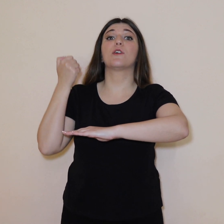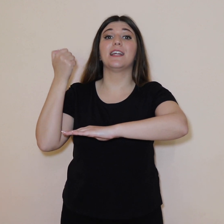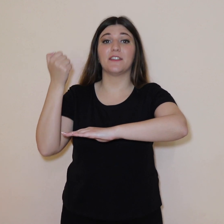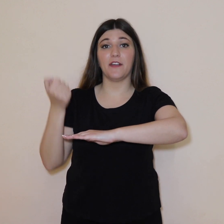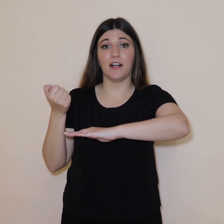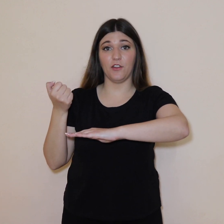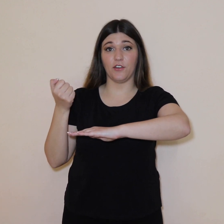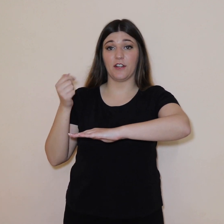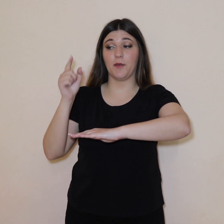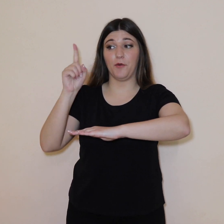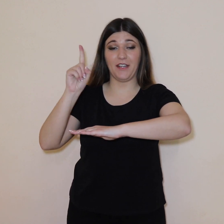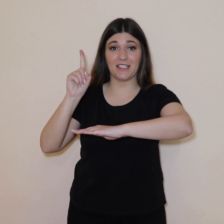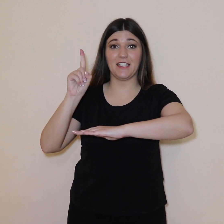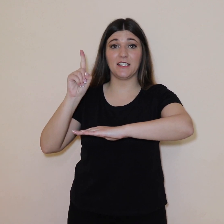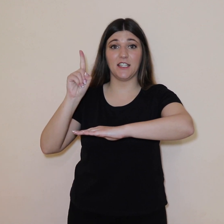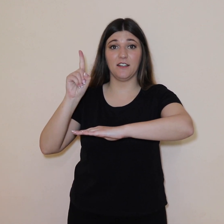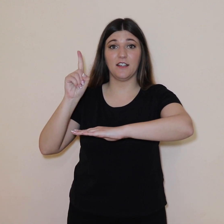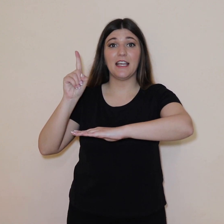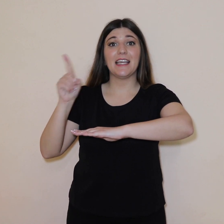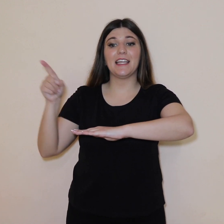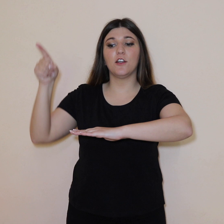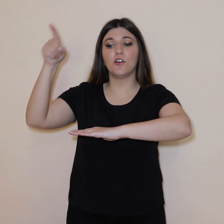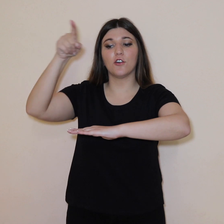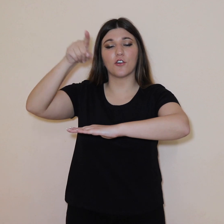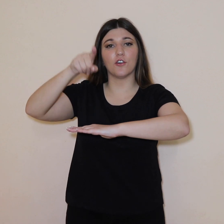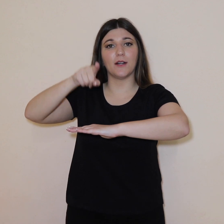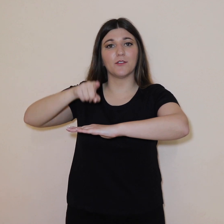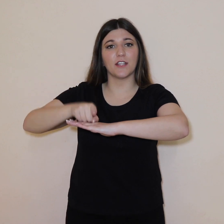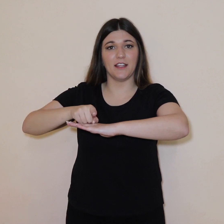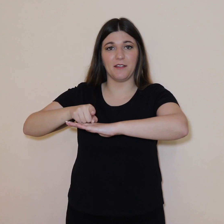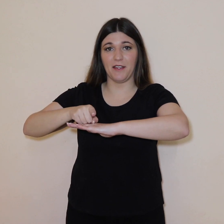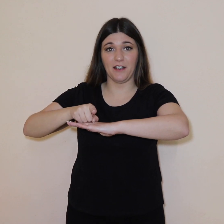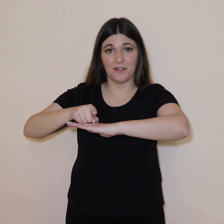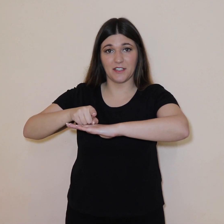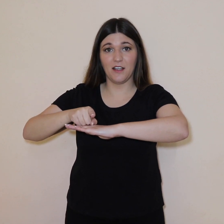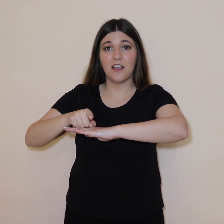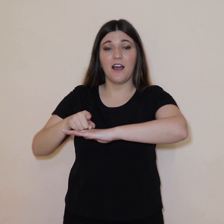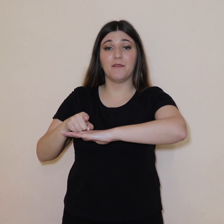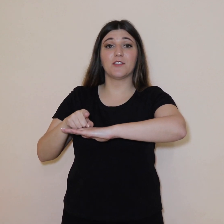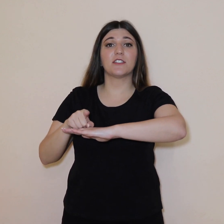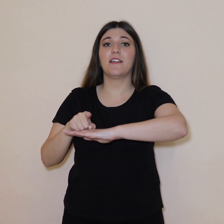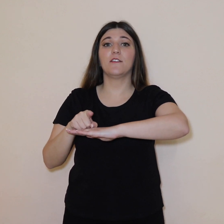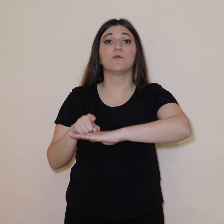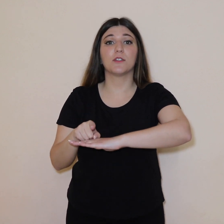clasificador que podría ser este y lo colocamos encima de la mesa. Además nos está dando mucha